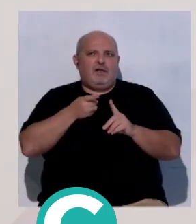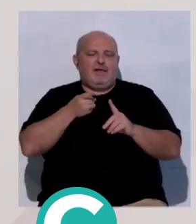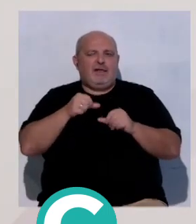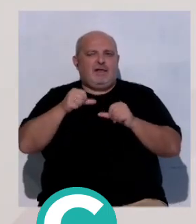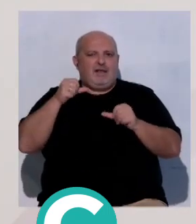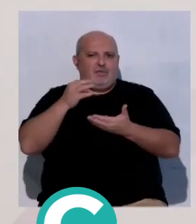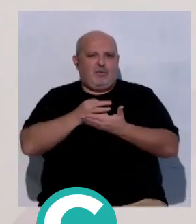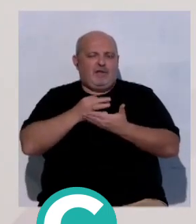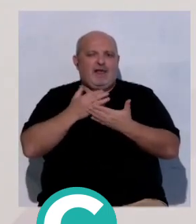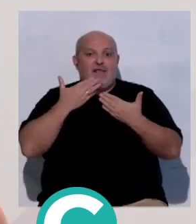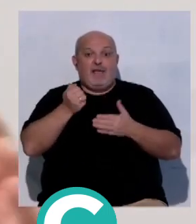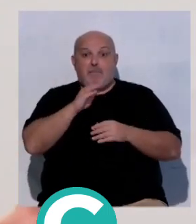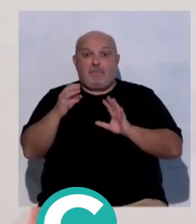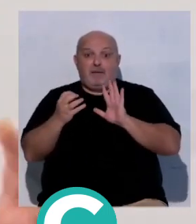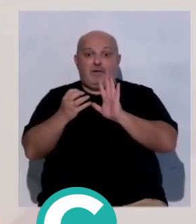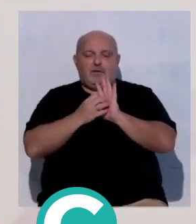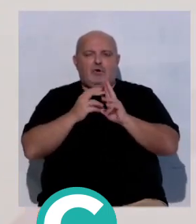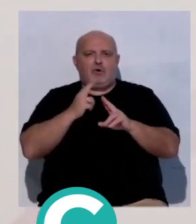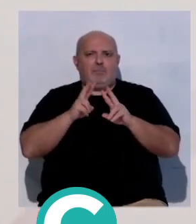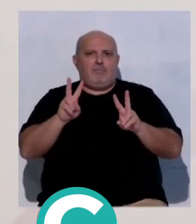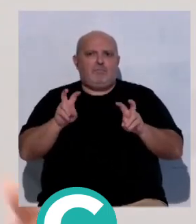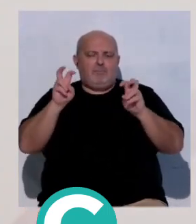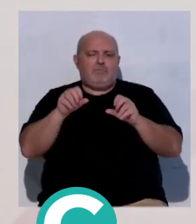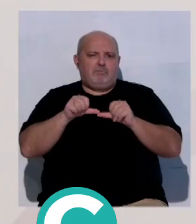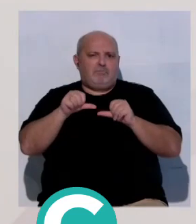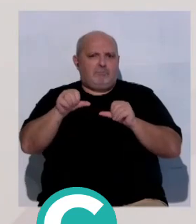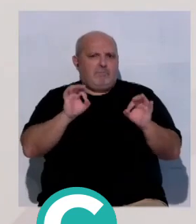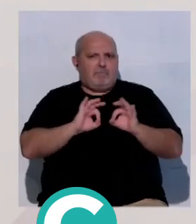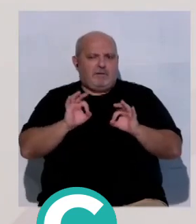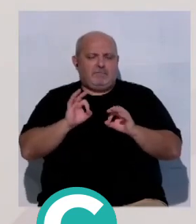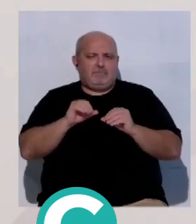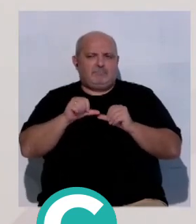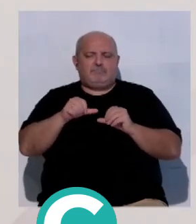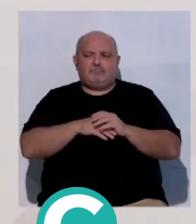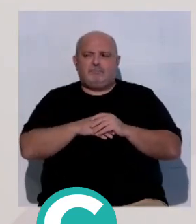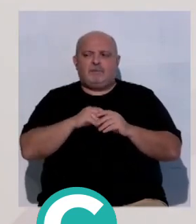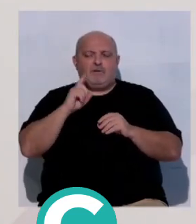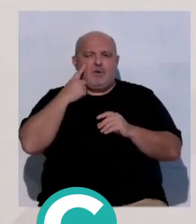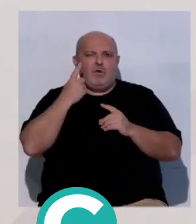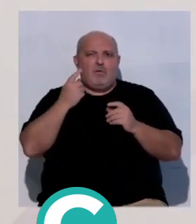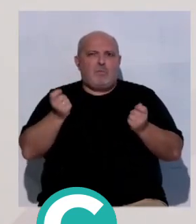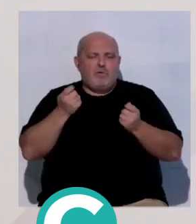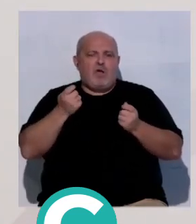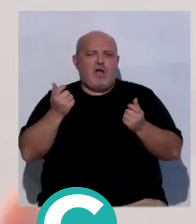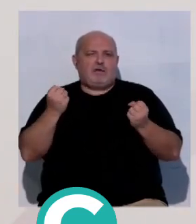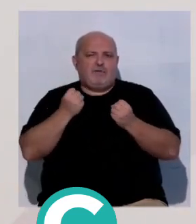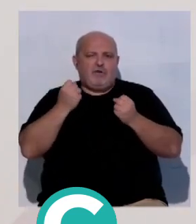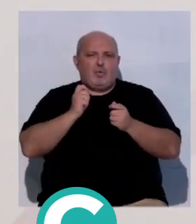la ciudad a través de la PP que ya le pondremos el nombre que todavía no está tendemos una PP y todo también perfectamente bien descubrimos eventos promociones actividades cuestionarios gincana